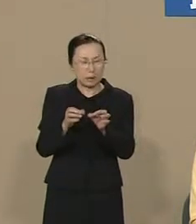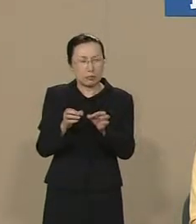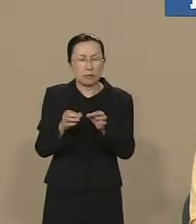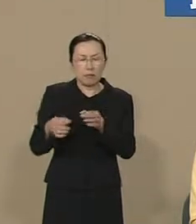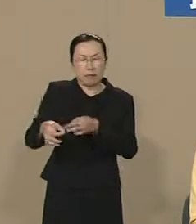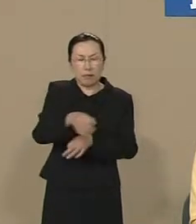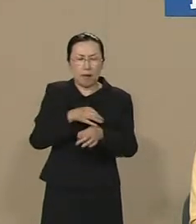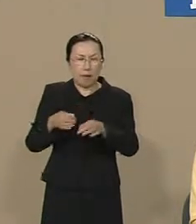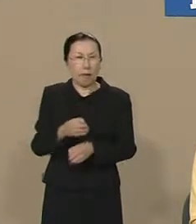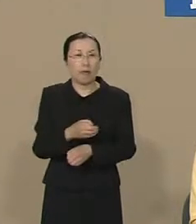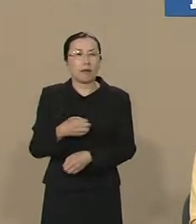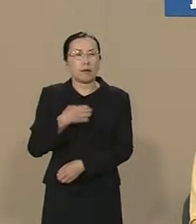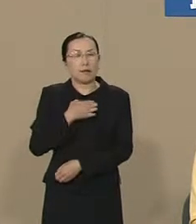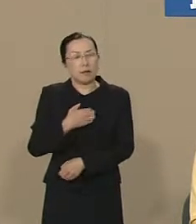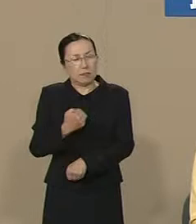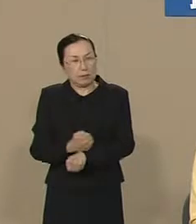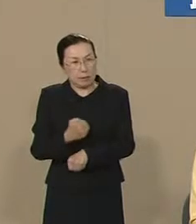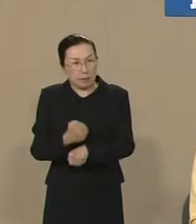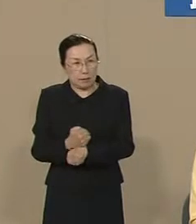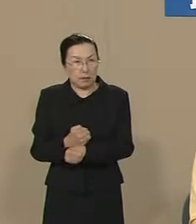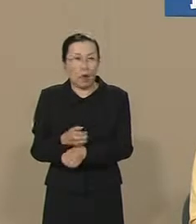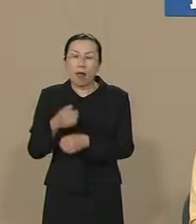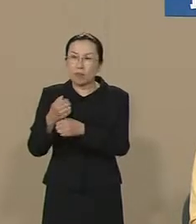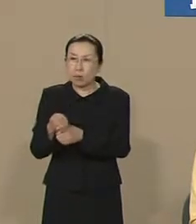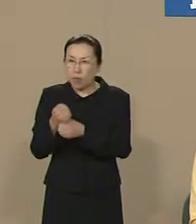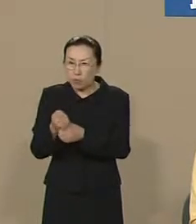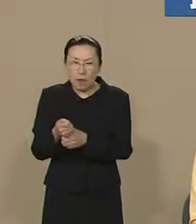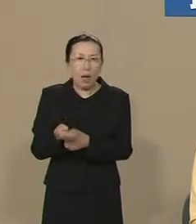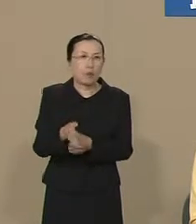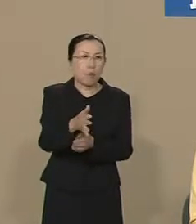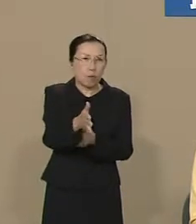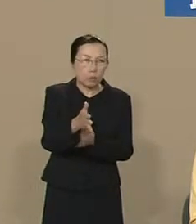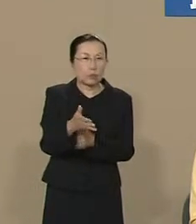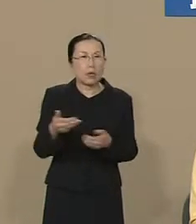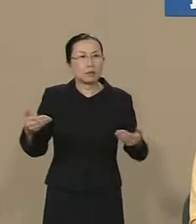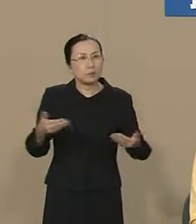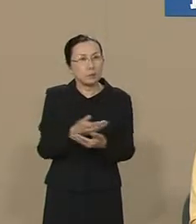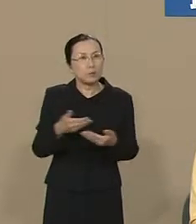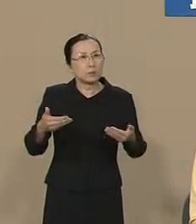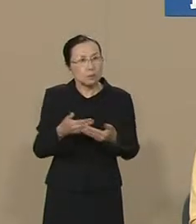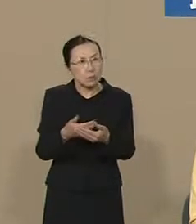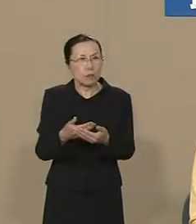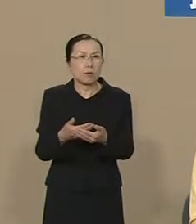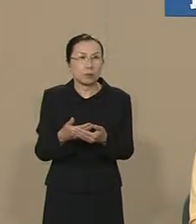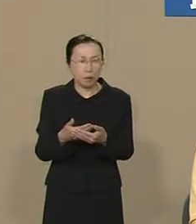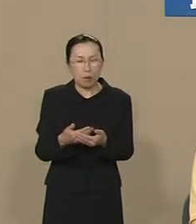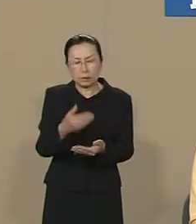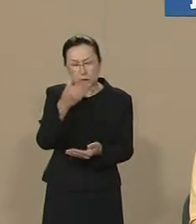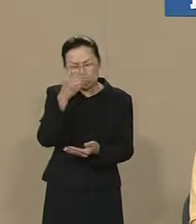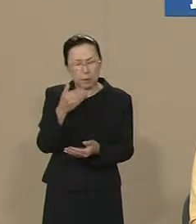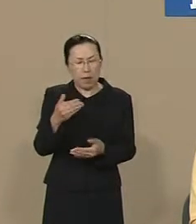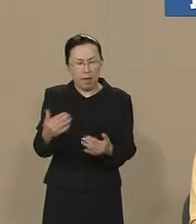農家や漁師の皆さん､ 流通業者などの皆さんに､ 深刻な影響が出ています｡